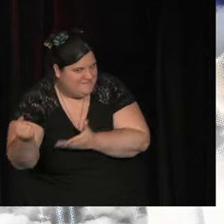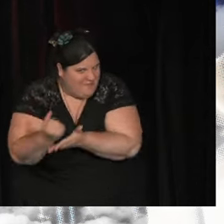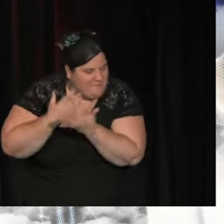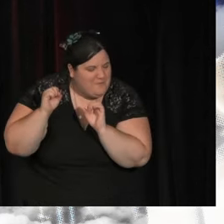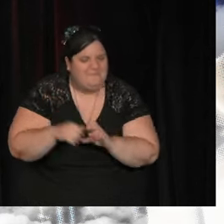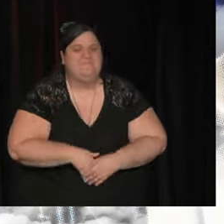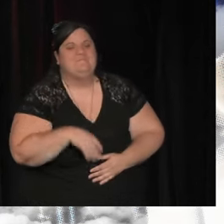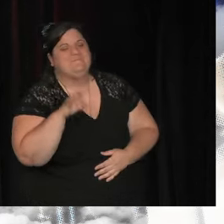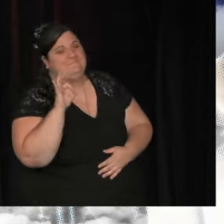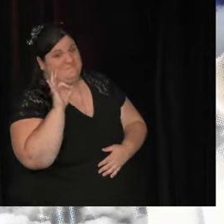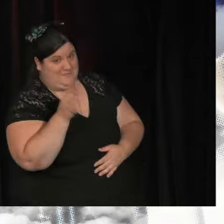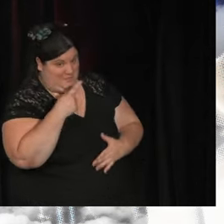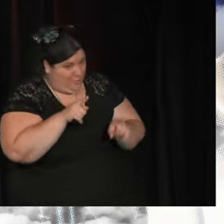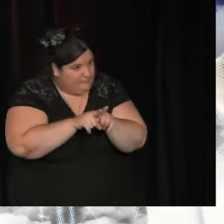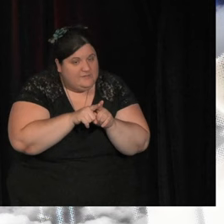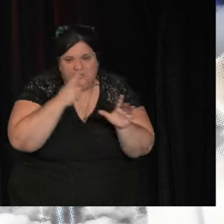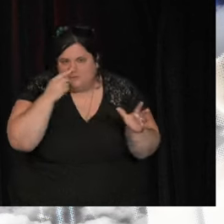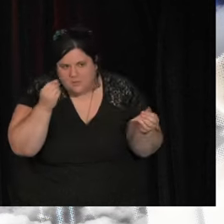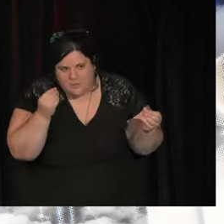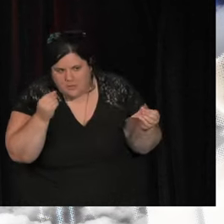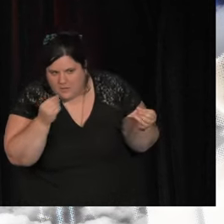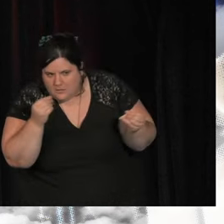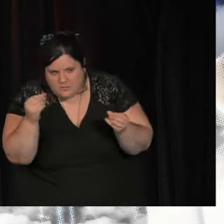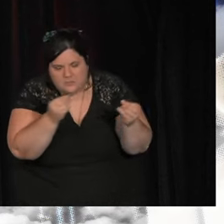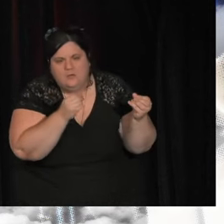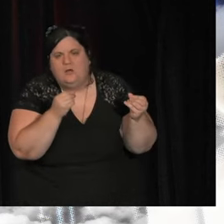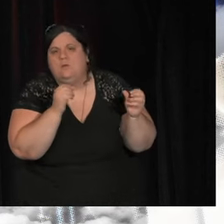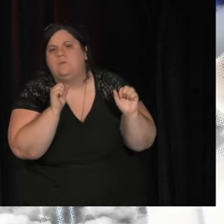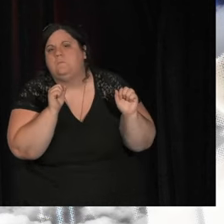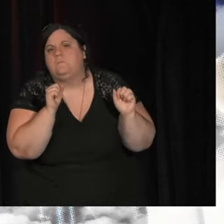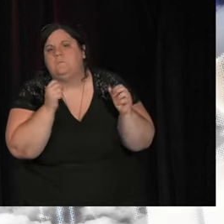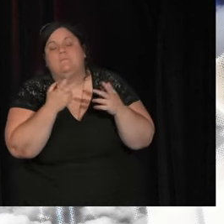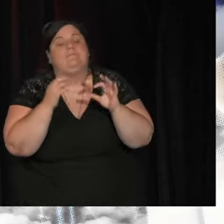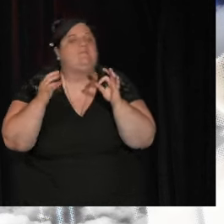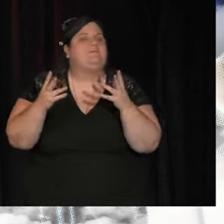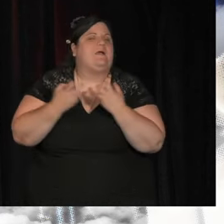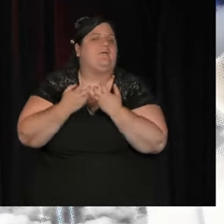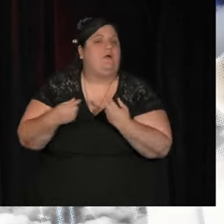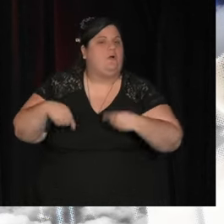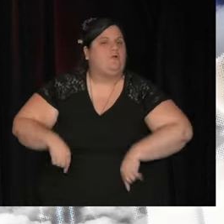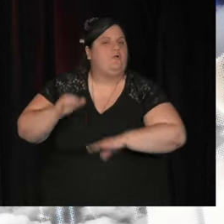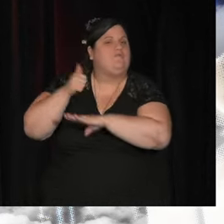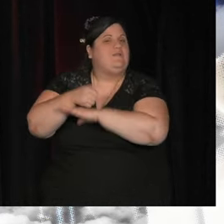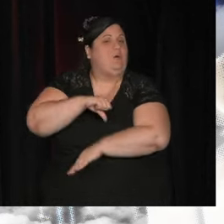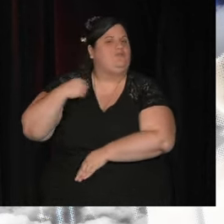pour quelqu'un qui avait un score, un peu, ça fait penser un peu aux trucs, les images qu'on a du gouvernement chinois, le truc bon citoyen, tu vois.